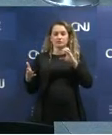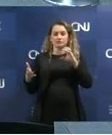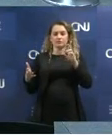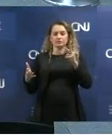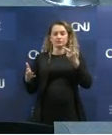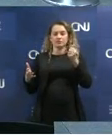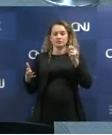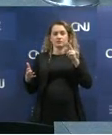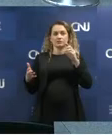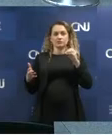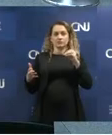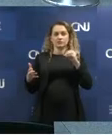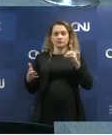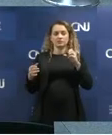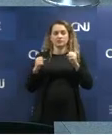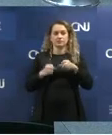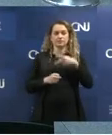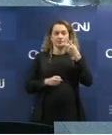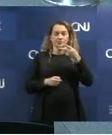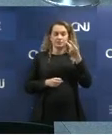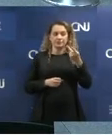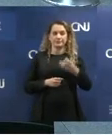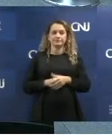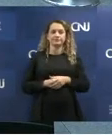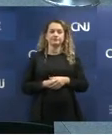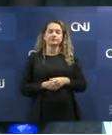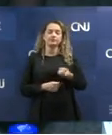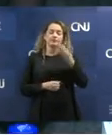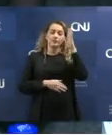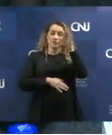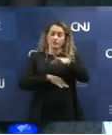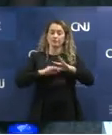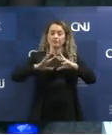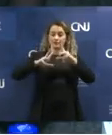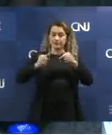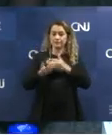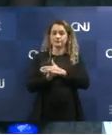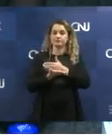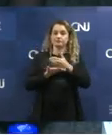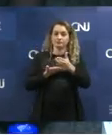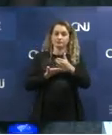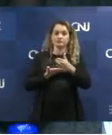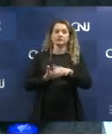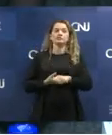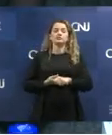Boa tarde a todos, todas. Inicialmente acompanham o voto do eminente relatora.